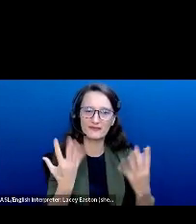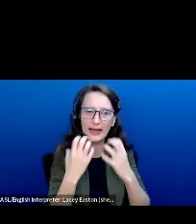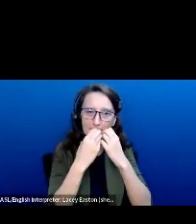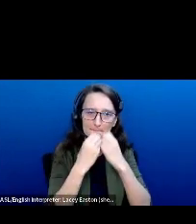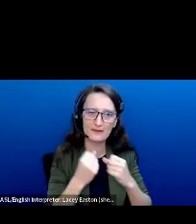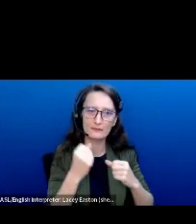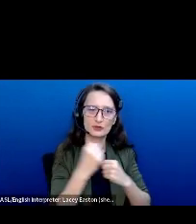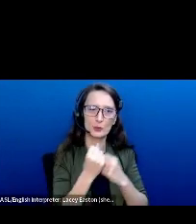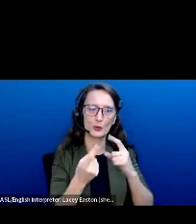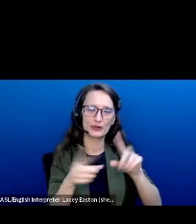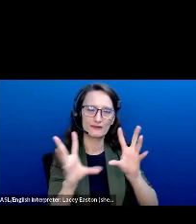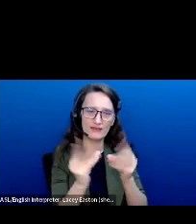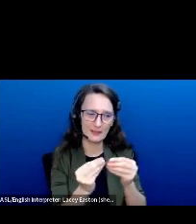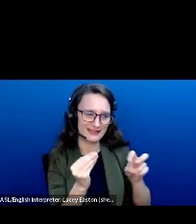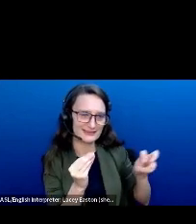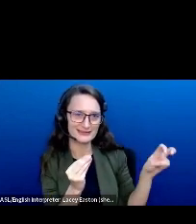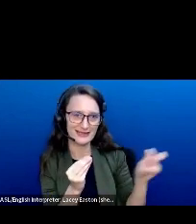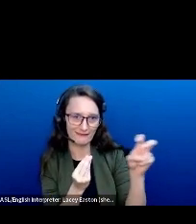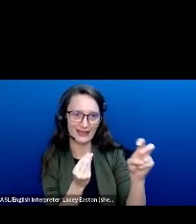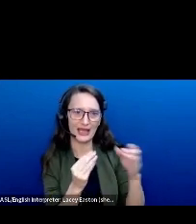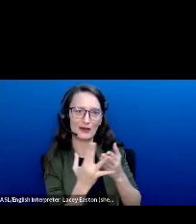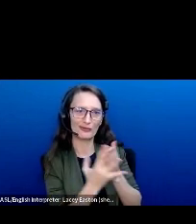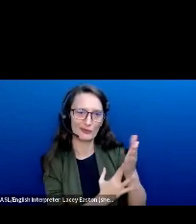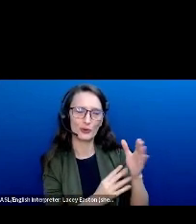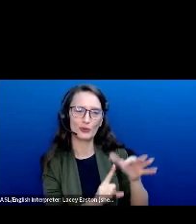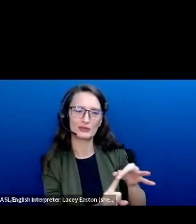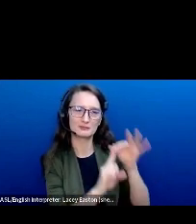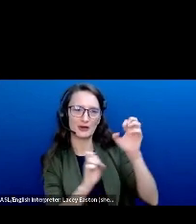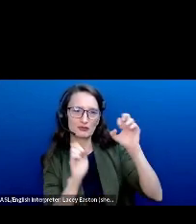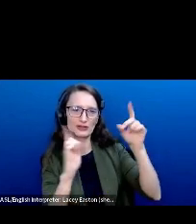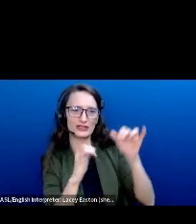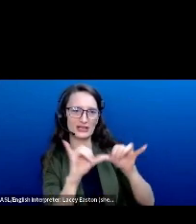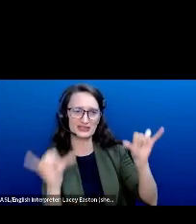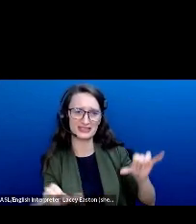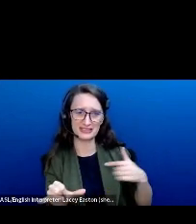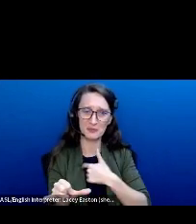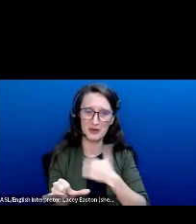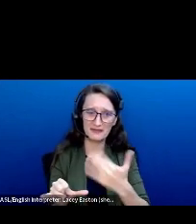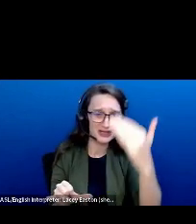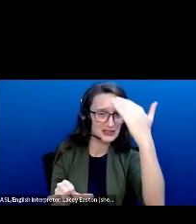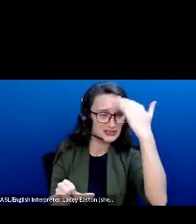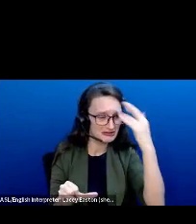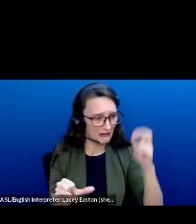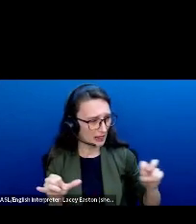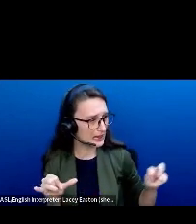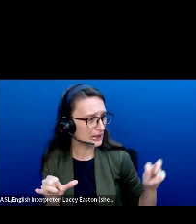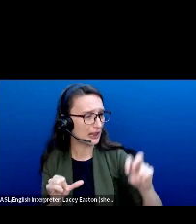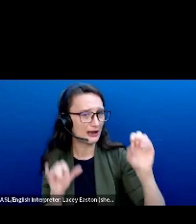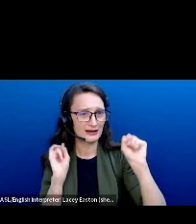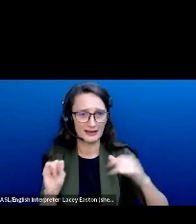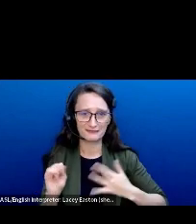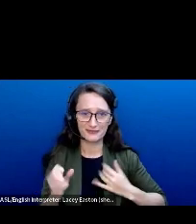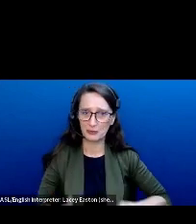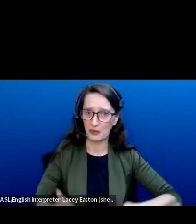educación especial. sistema sabemos que navegar por la educación especial puede ser abrumador para las familias, es